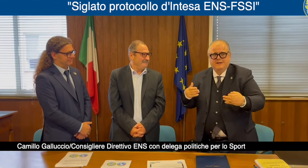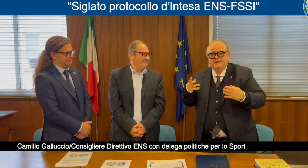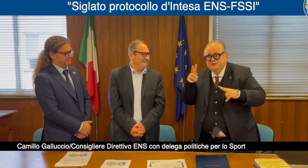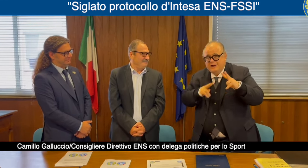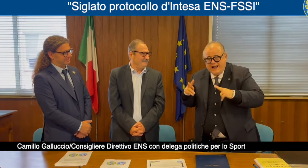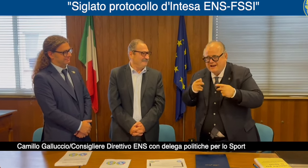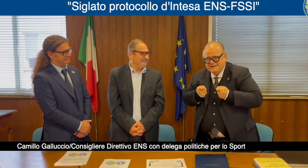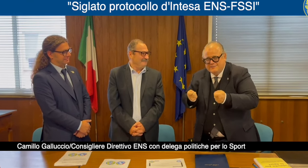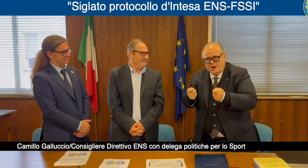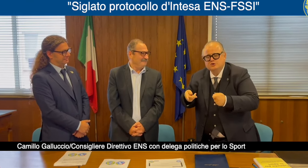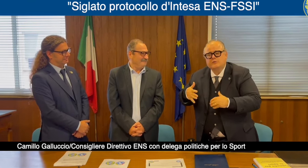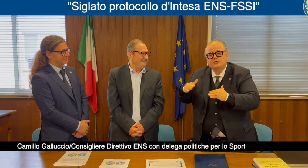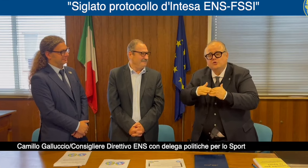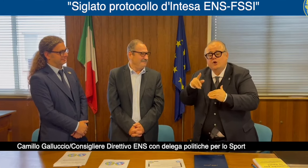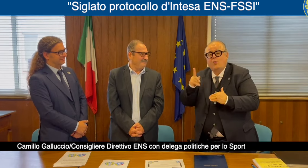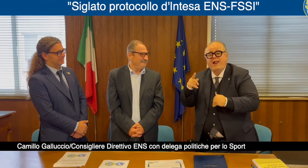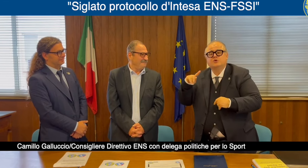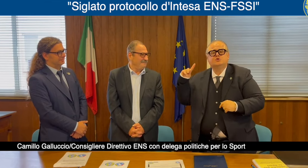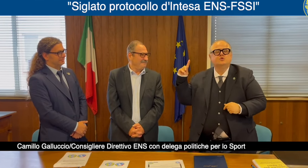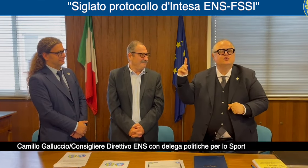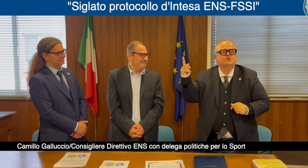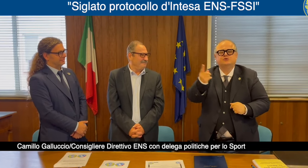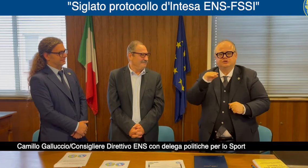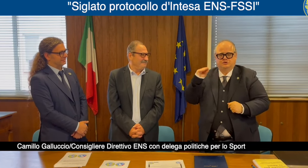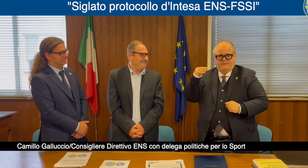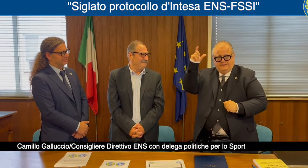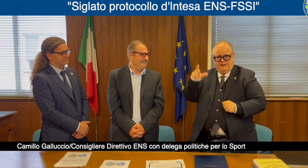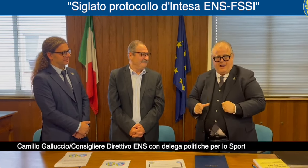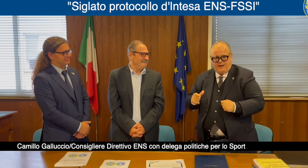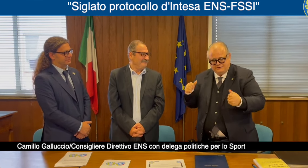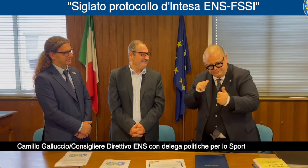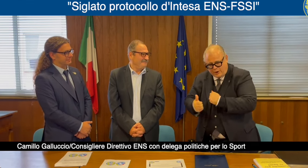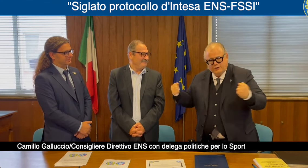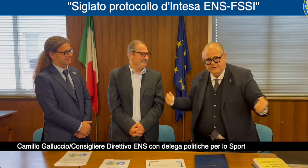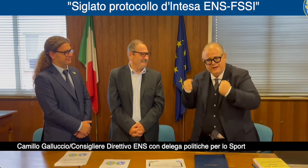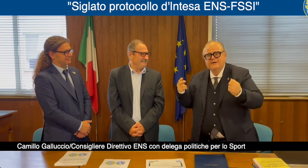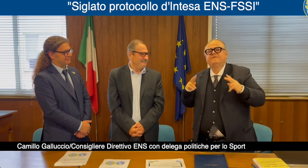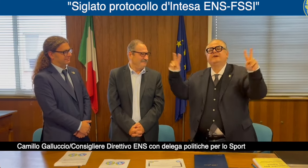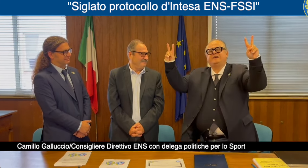svolgersi al meglio cercando di stimolare soprattutto i giovani italiani a fare attività sportiva.